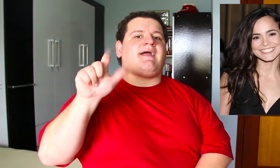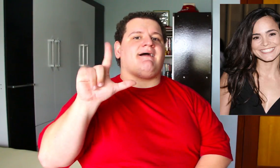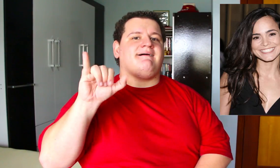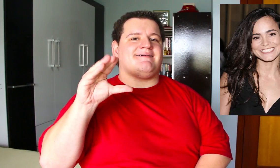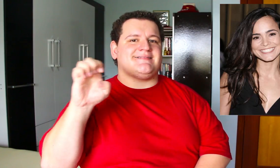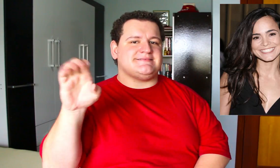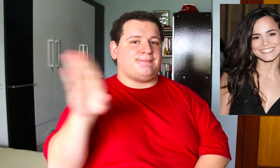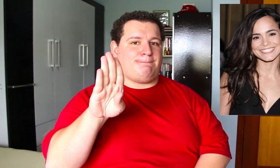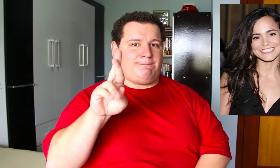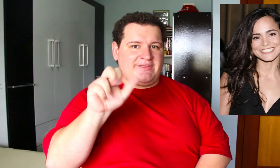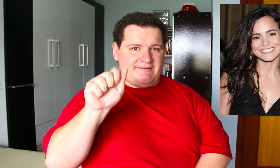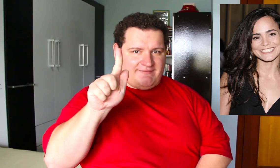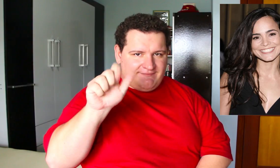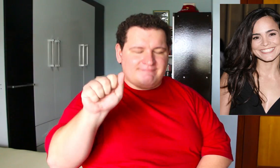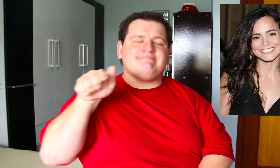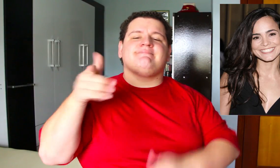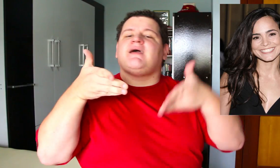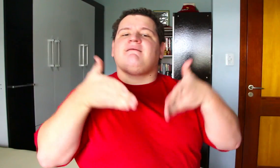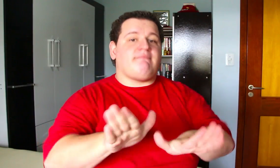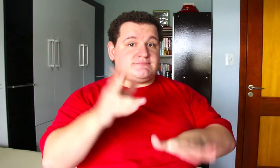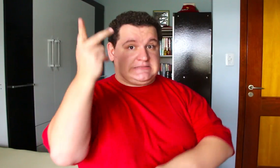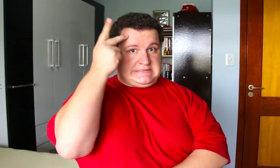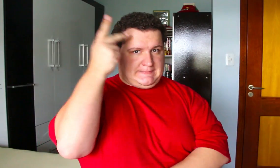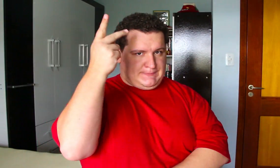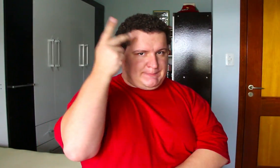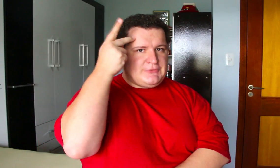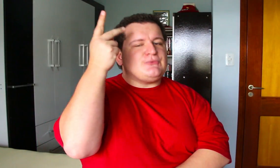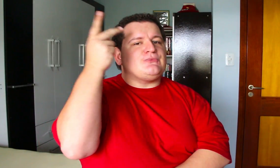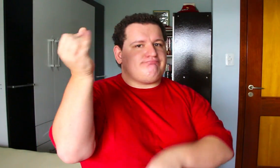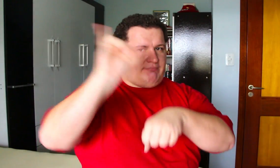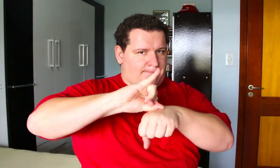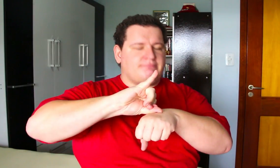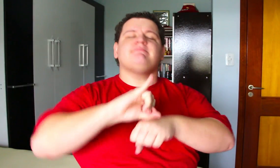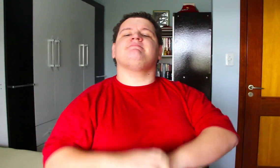Alice Braga nasceu em São Paulo, SP.